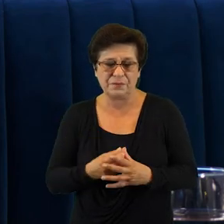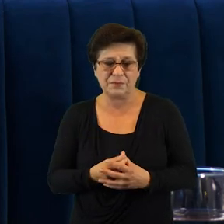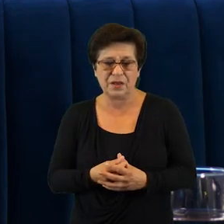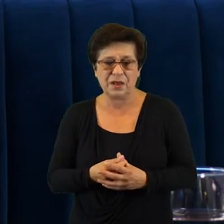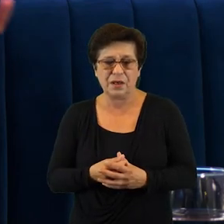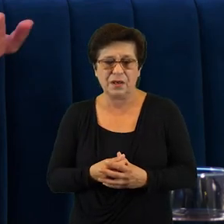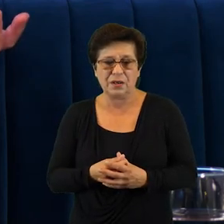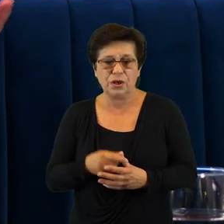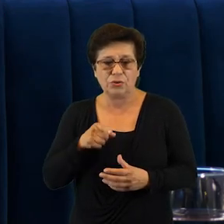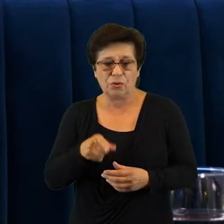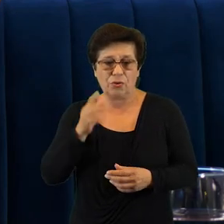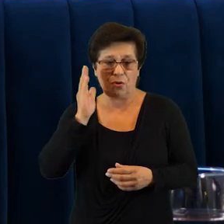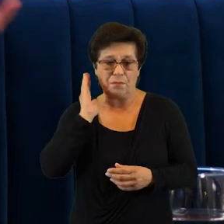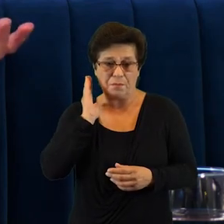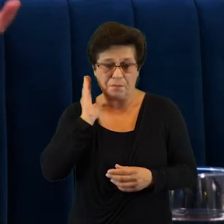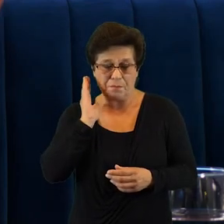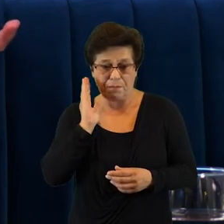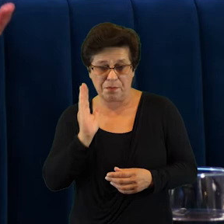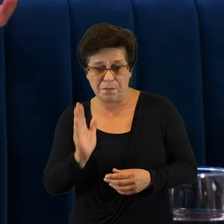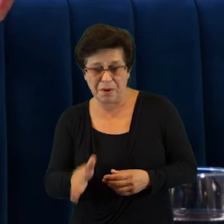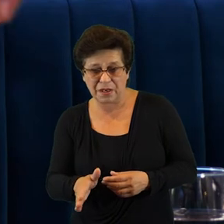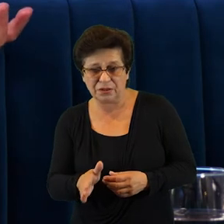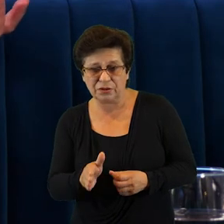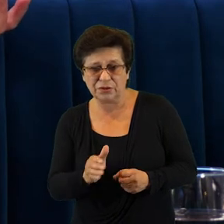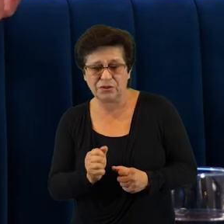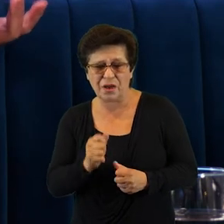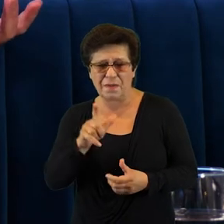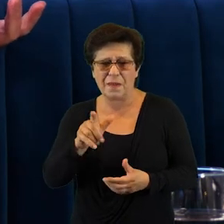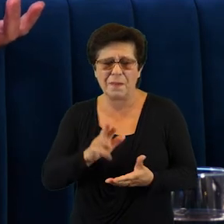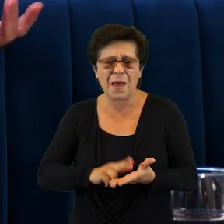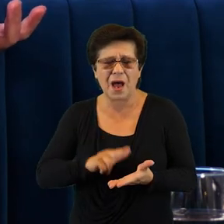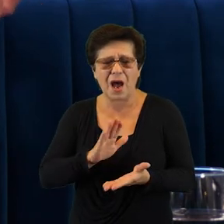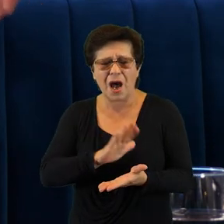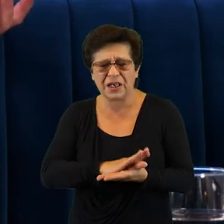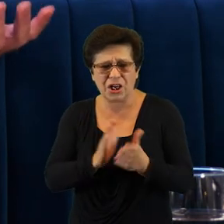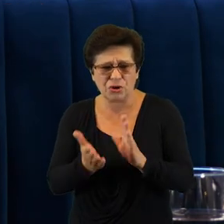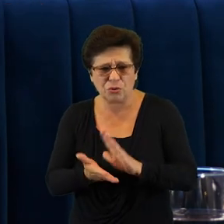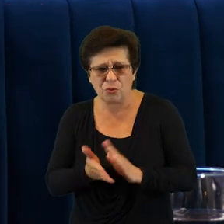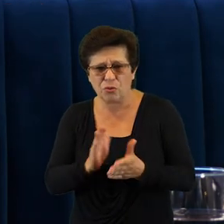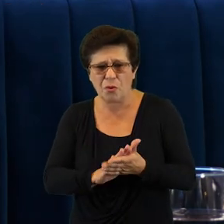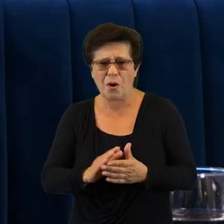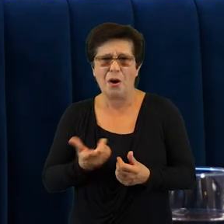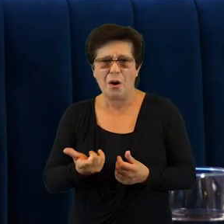A to będzie komercyjny wydawca rynkowy i pierwsza antologia komercyjna po 30 latach.